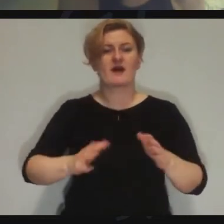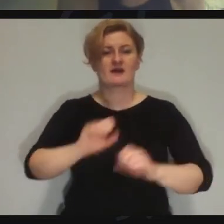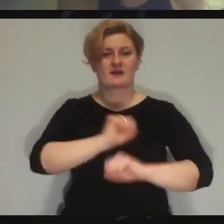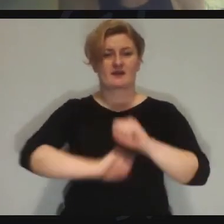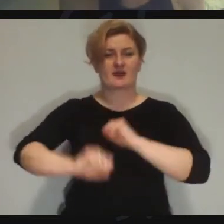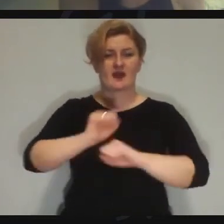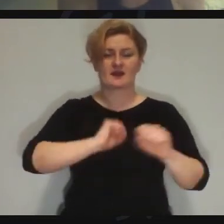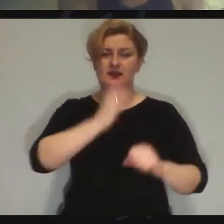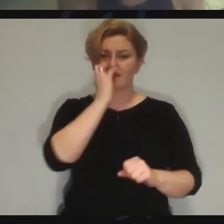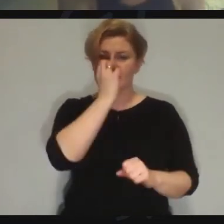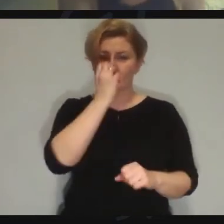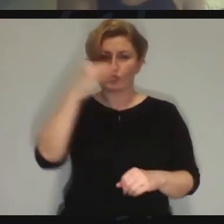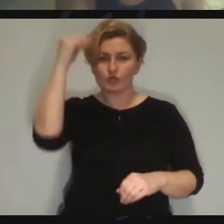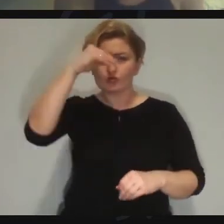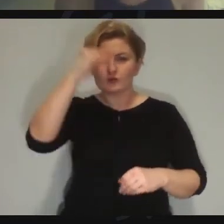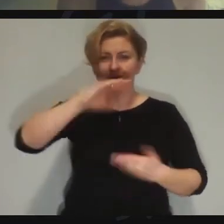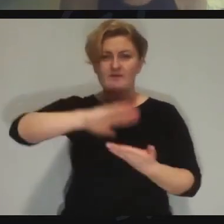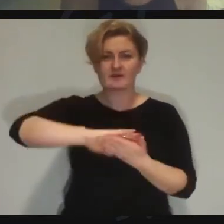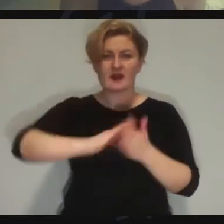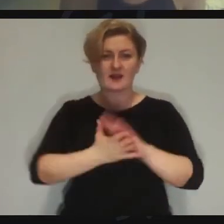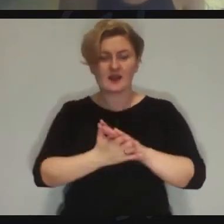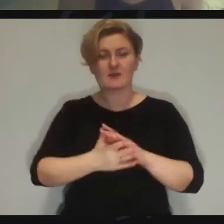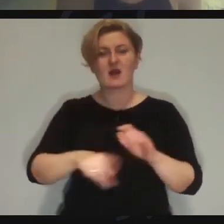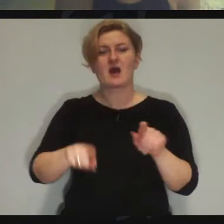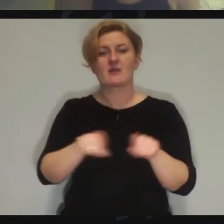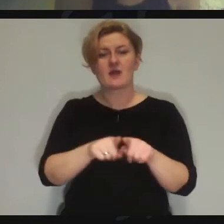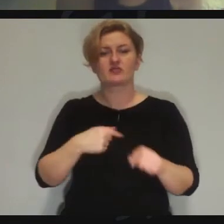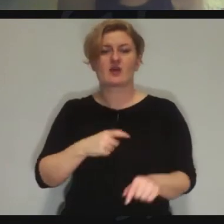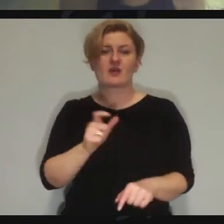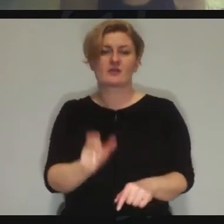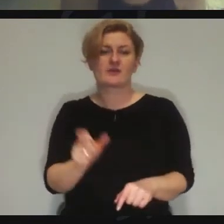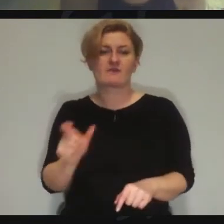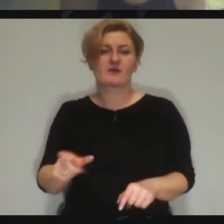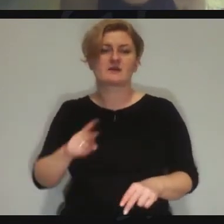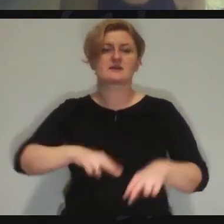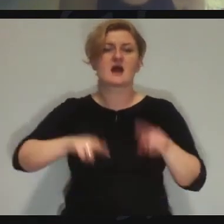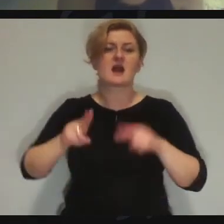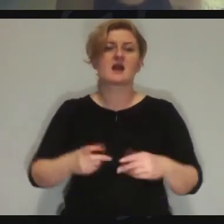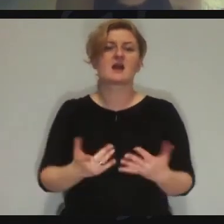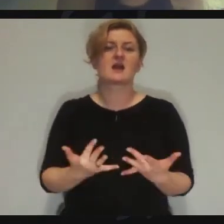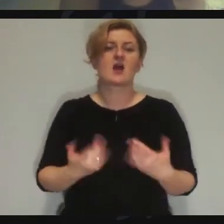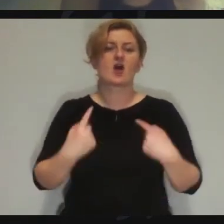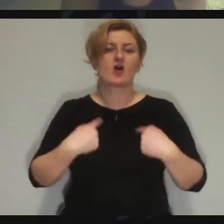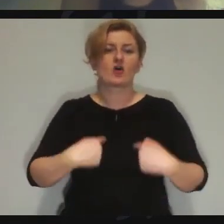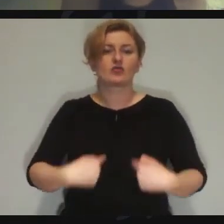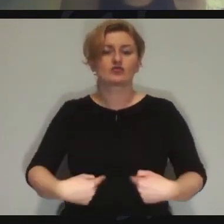Podchodzę do treningów indywidualnie, w zależności od tego ilu jest chłopców.